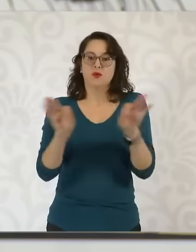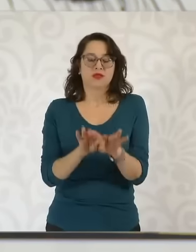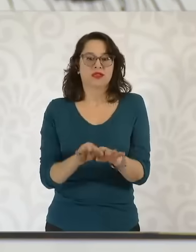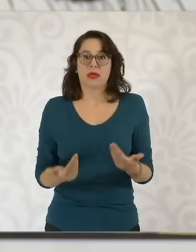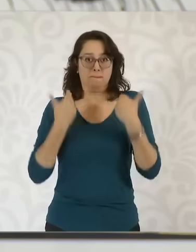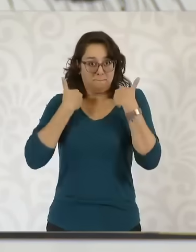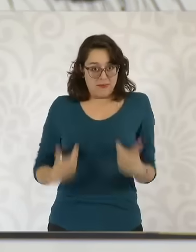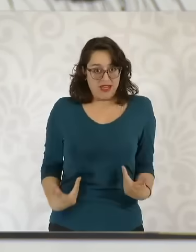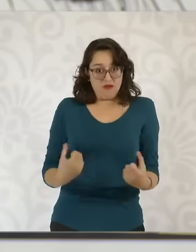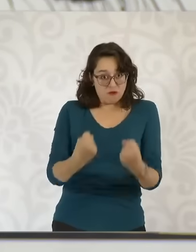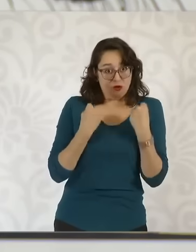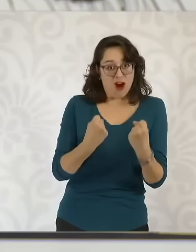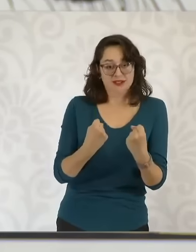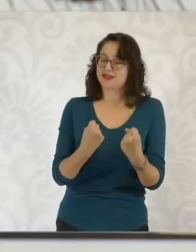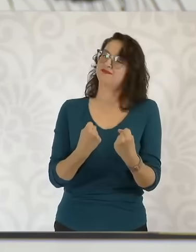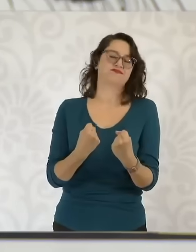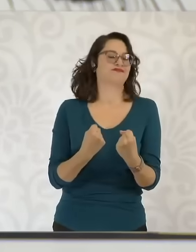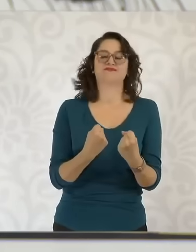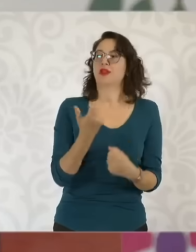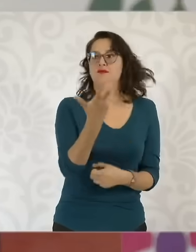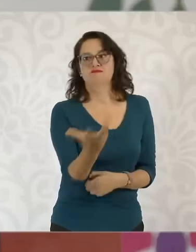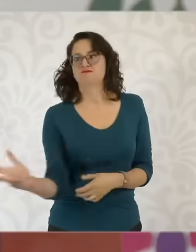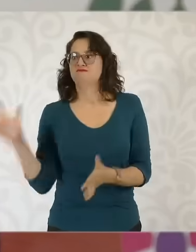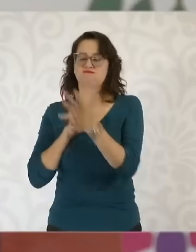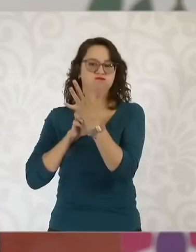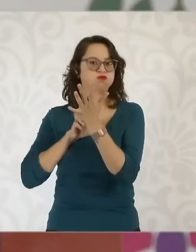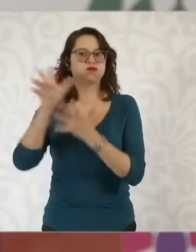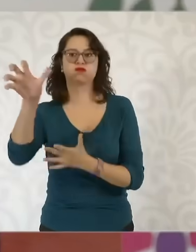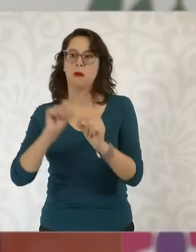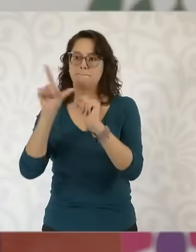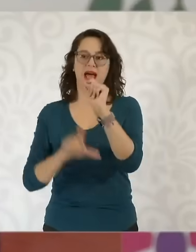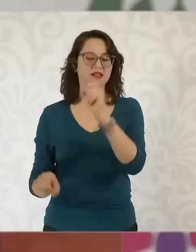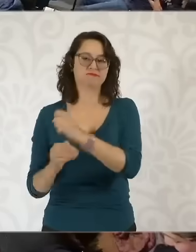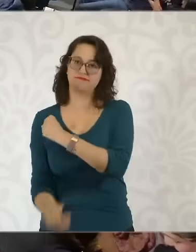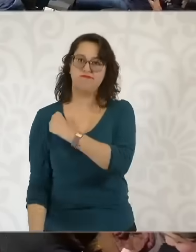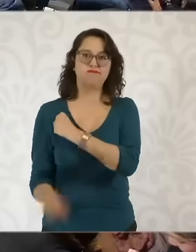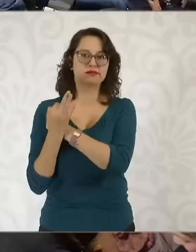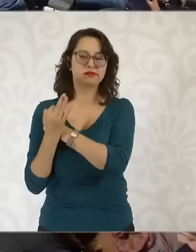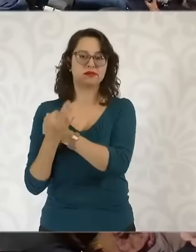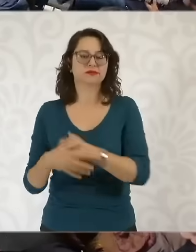presidenta de México, sino es de un pueblo entero, de un país completo. Y que también pues reconocen